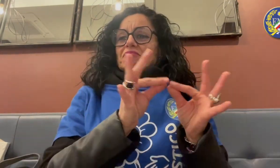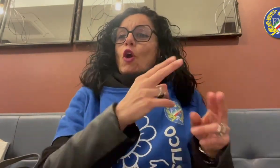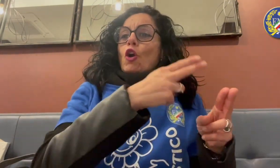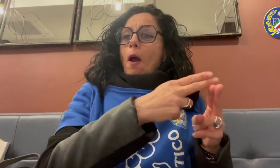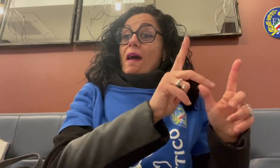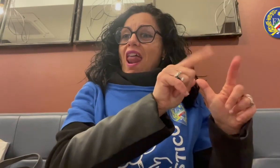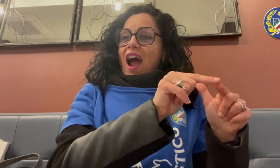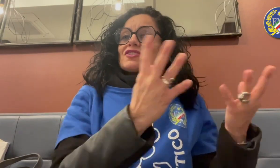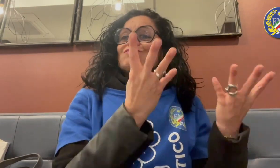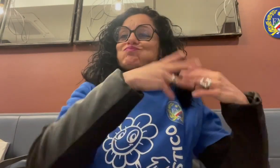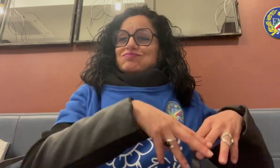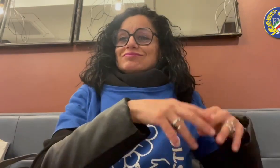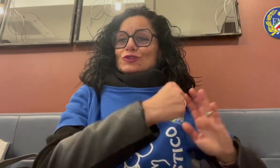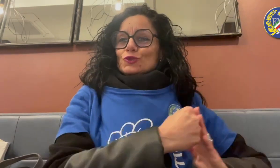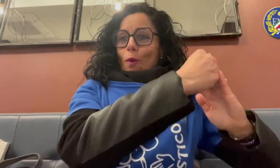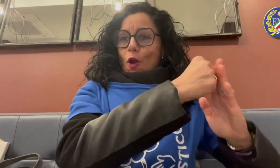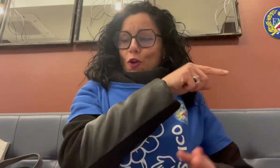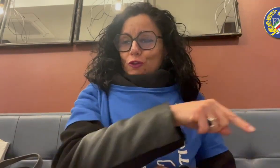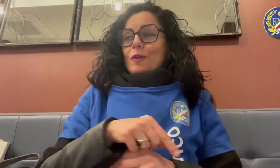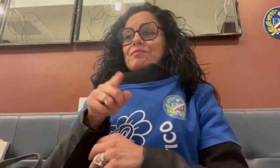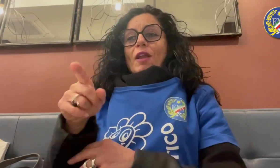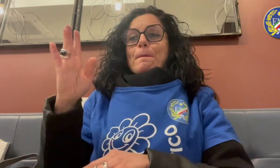L’evento di Roma è stato organizzato con la collaborazione del Consiglio Regionale ENS Lazio e della Sezione Provinciale ENS di Roma,